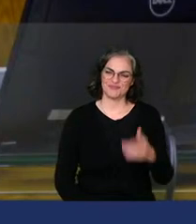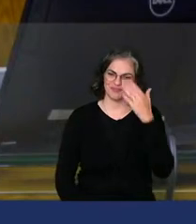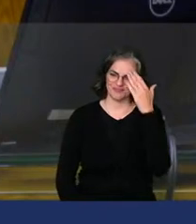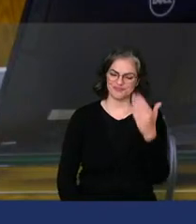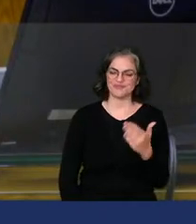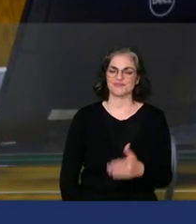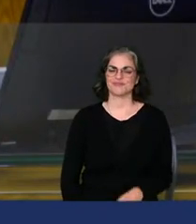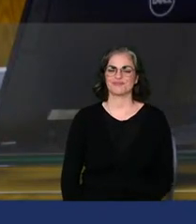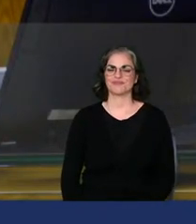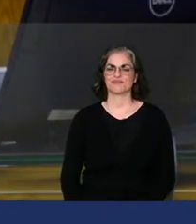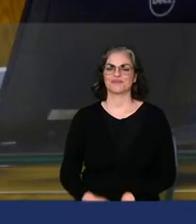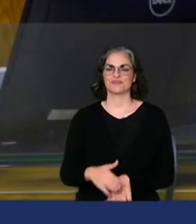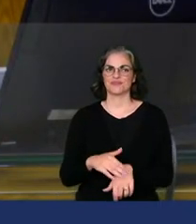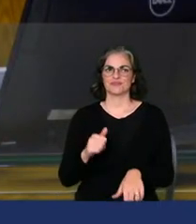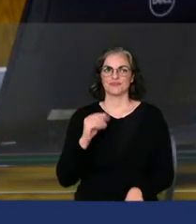[PRESIDENTE]: OBRIGADO DEPUTADA JANDIRA. DEPUTADO